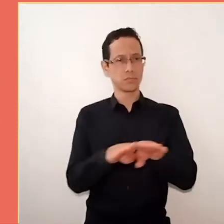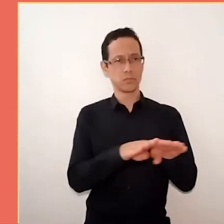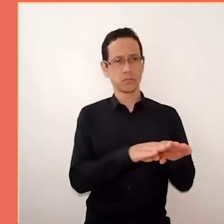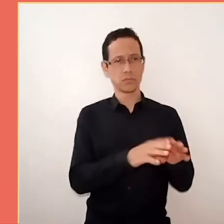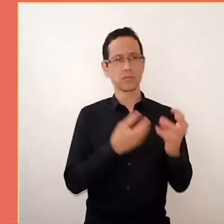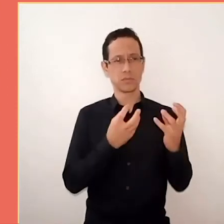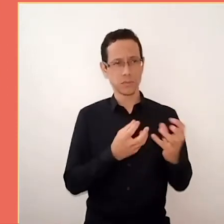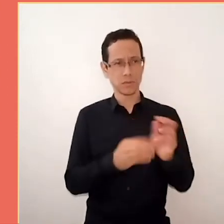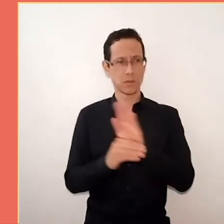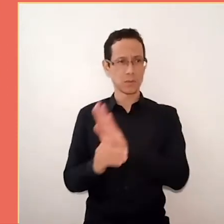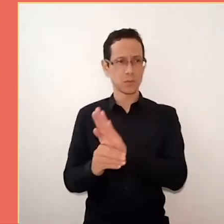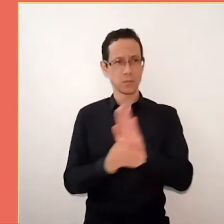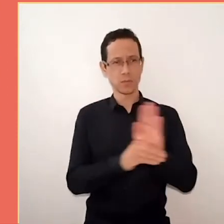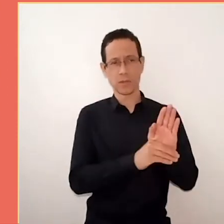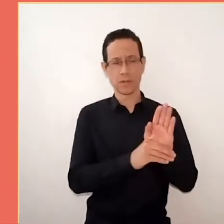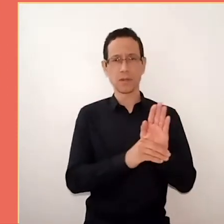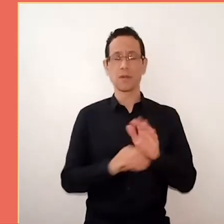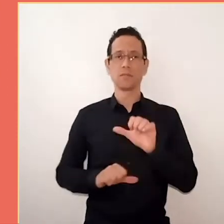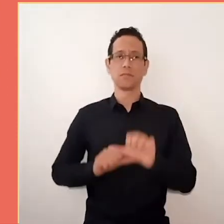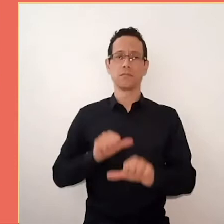para que se tornem cidadãos